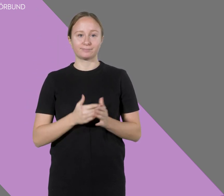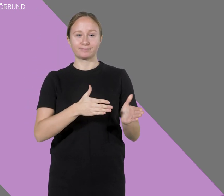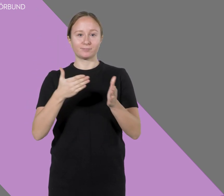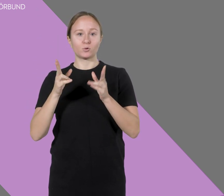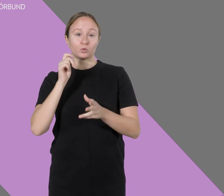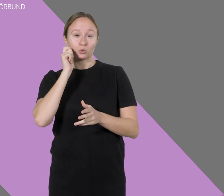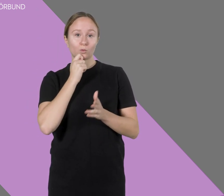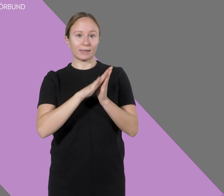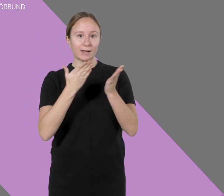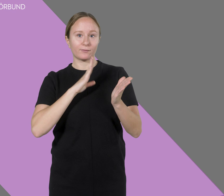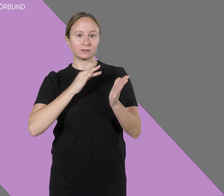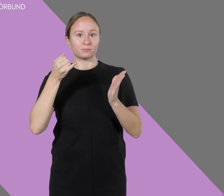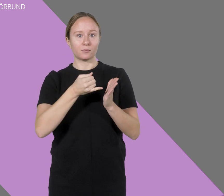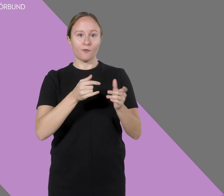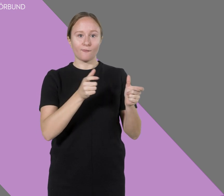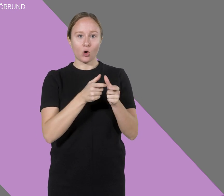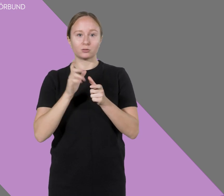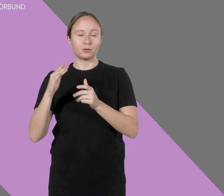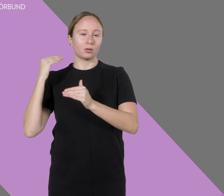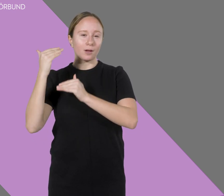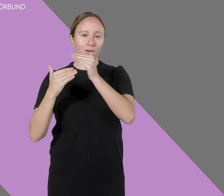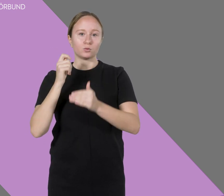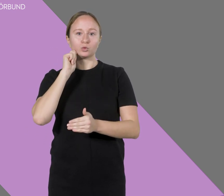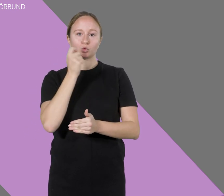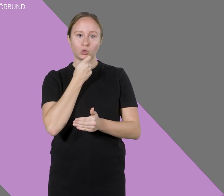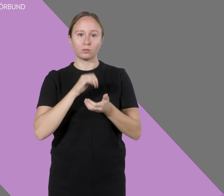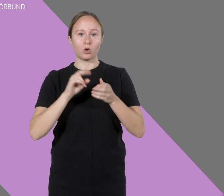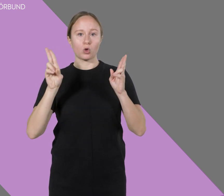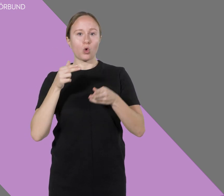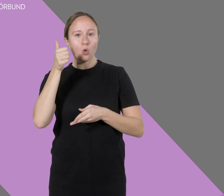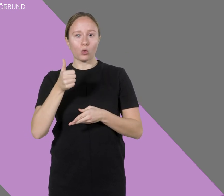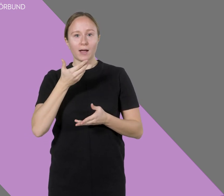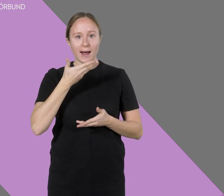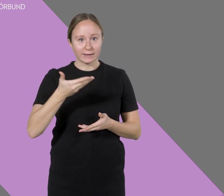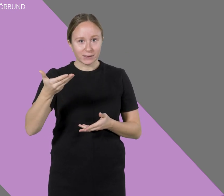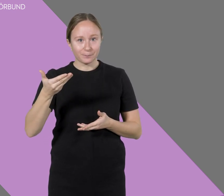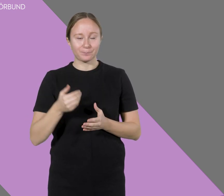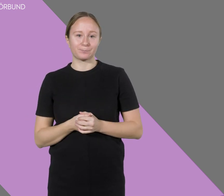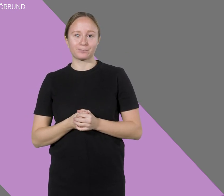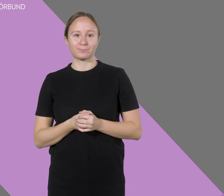I jultidningen finns också föreningarnas traditionella jul- och nyårshälsningar.